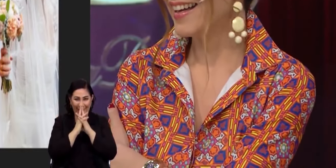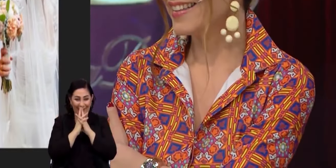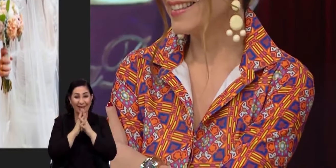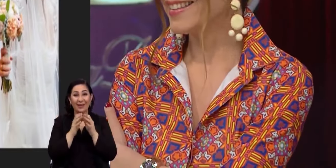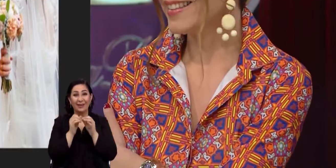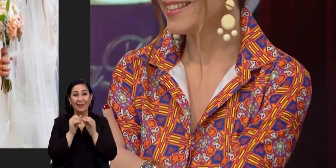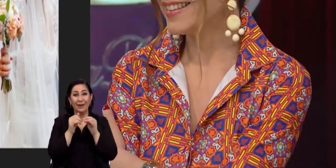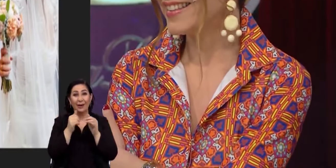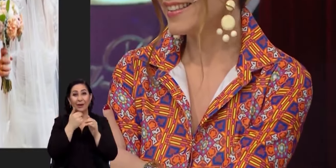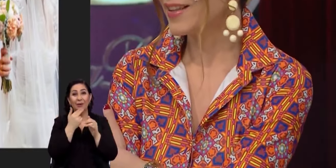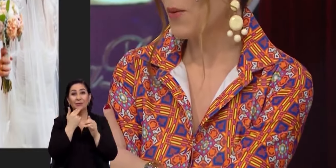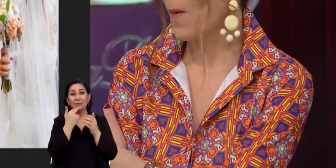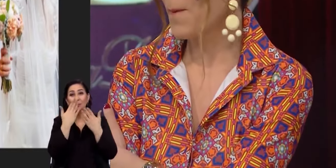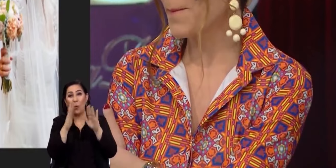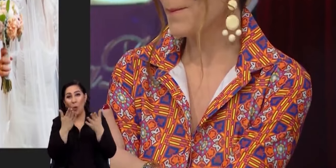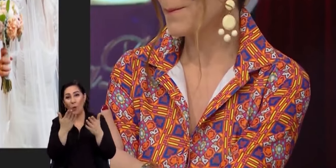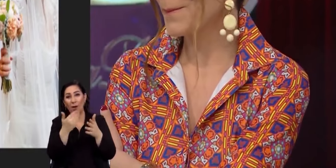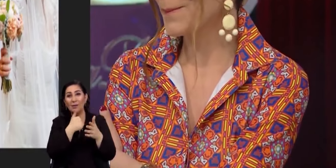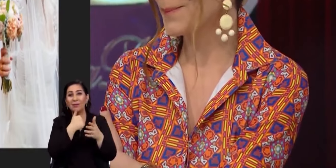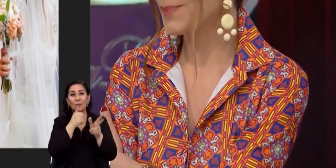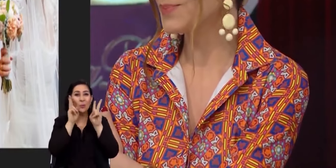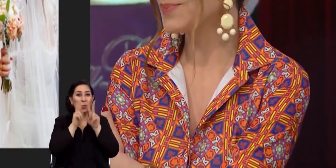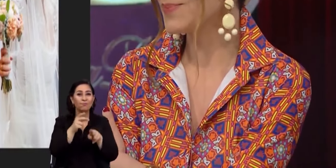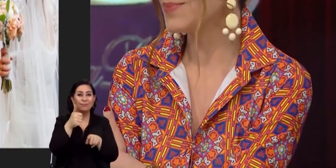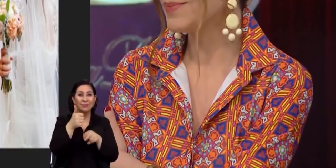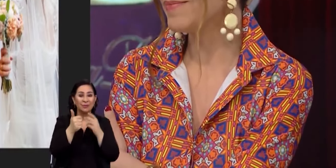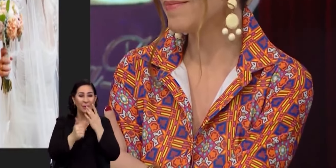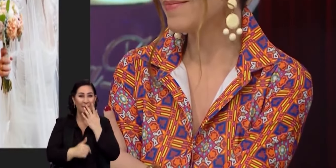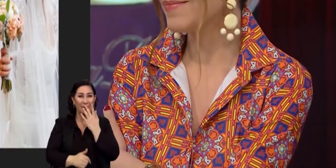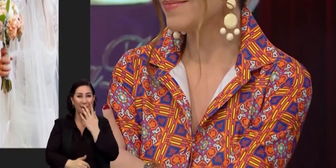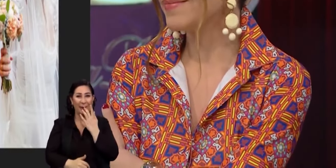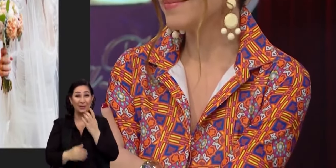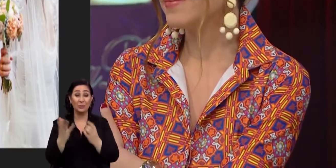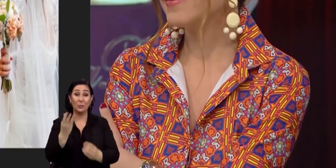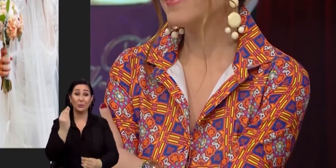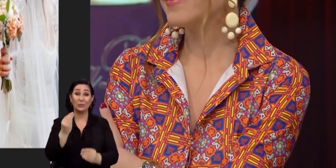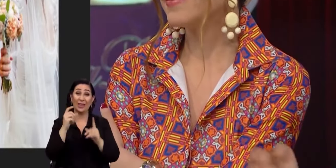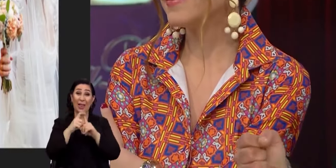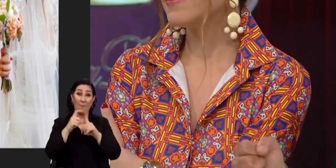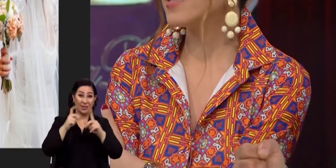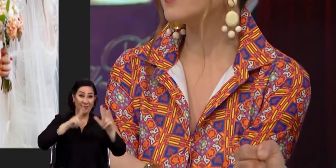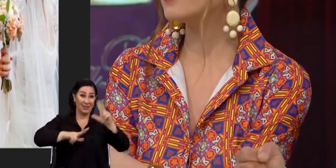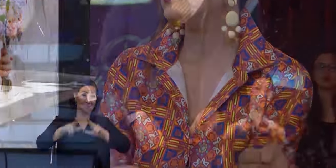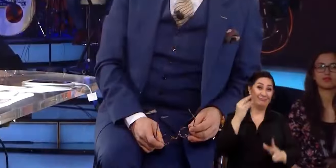görünüyor sadece kız ortada yok Çok güzel damat olmuş ben sana sonra